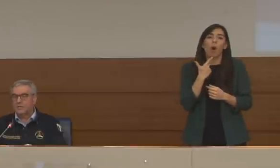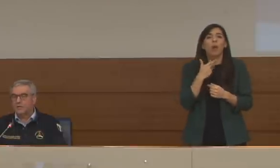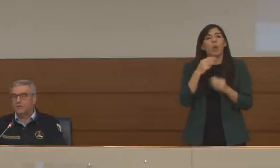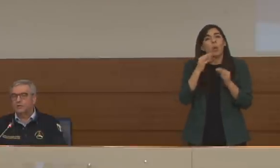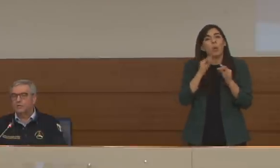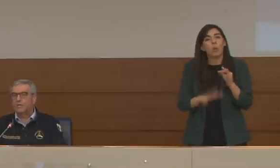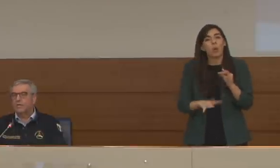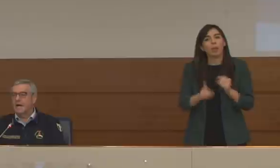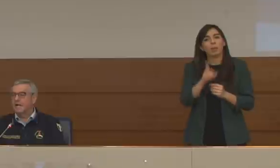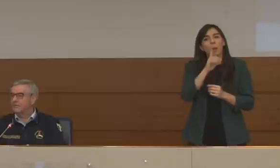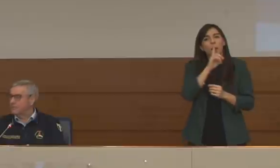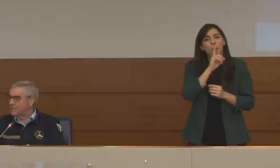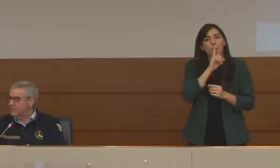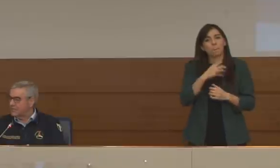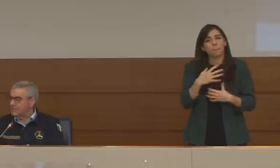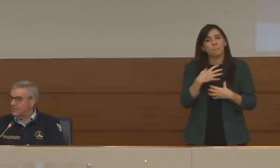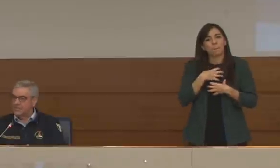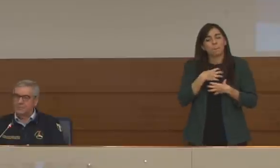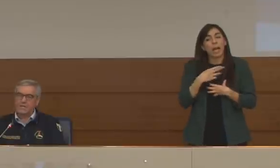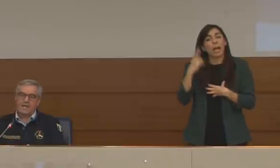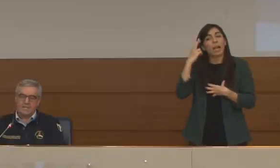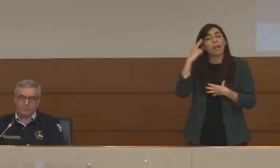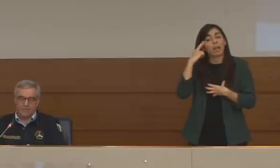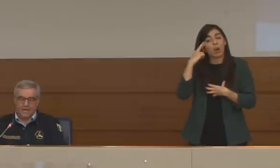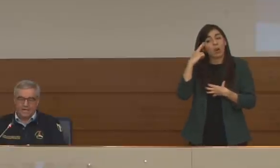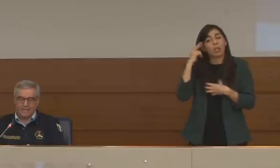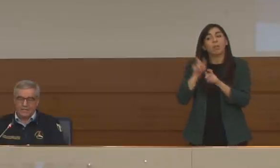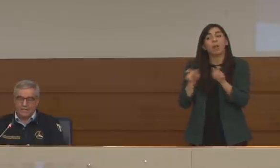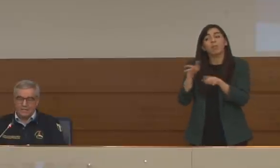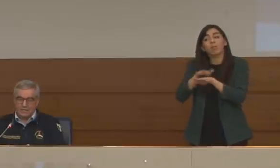del ricordo alle famiglie delle vittime, agli aquilani.